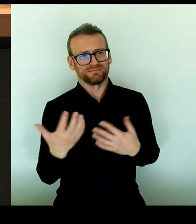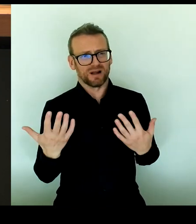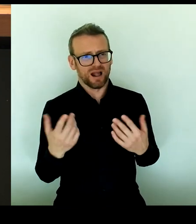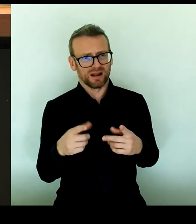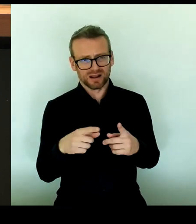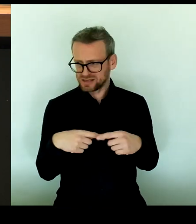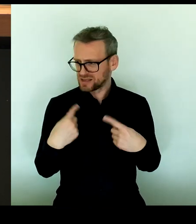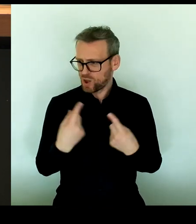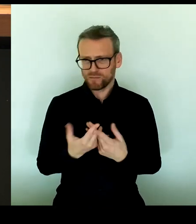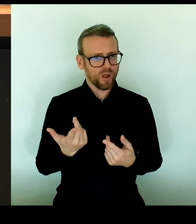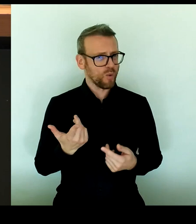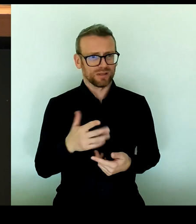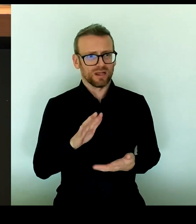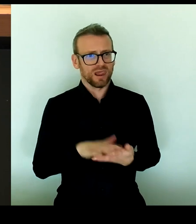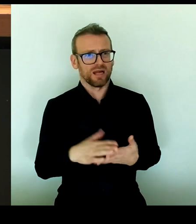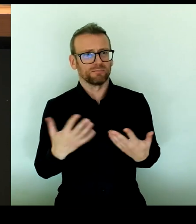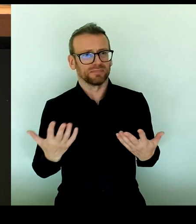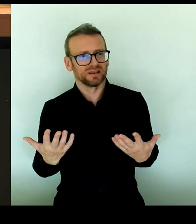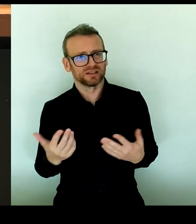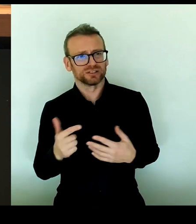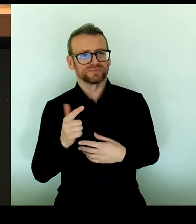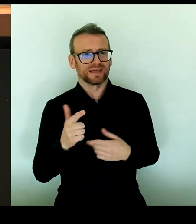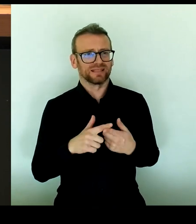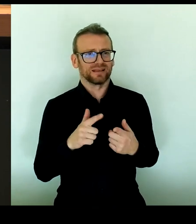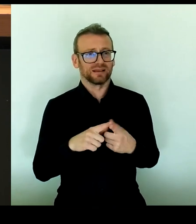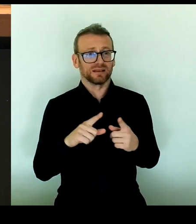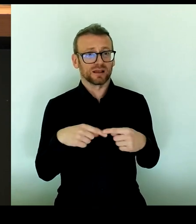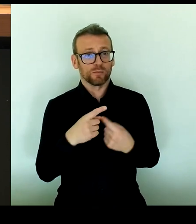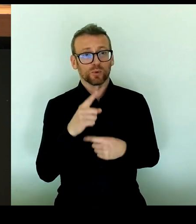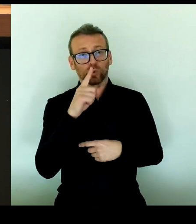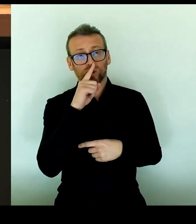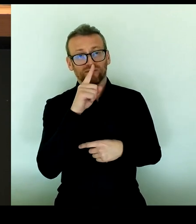sich Künstler vorstellen. Falsche Prioritäten,